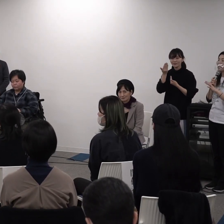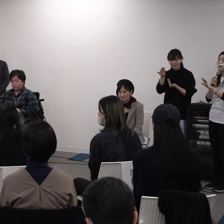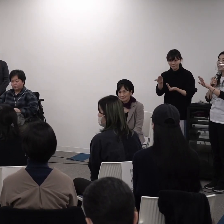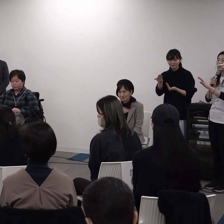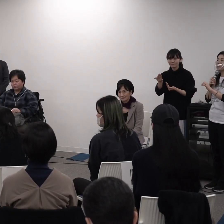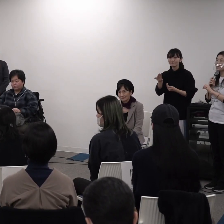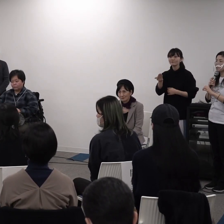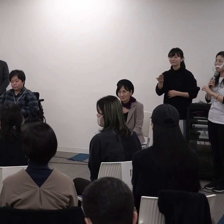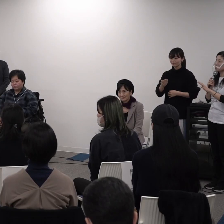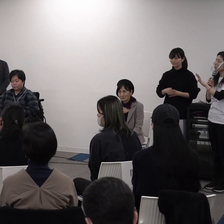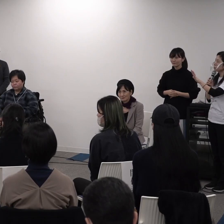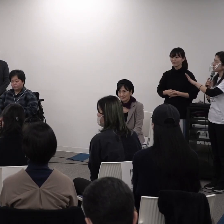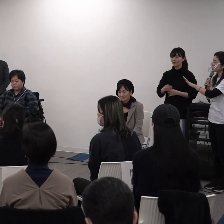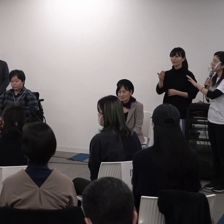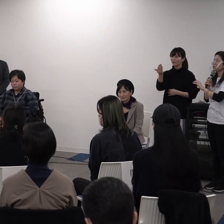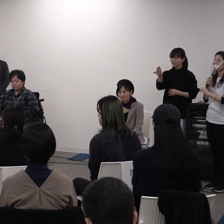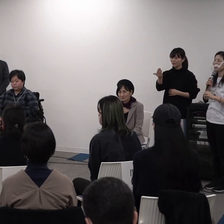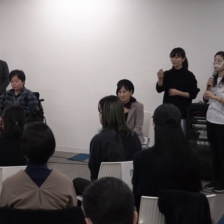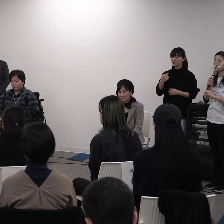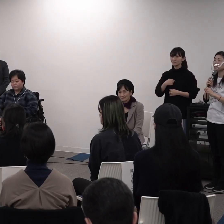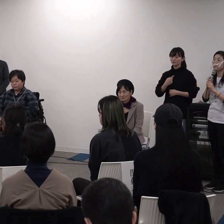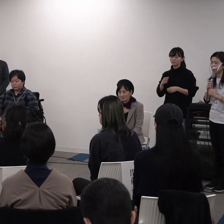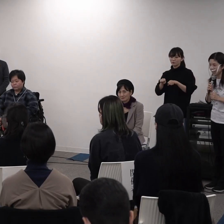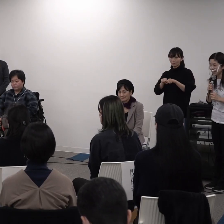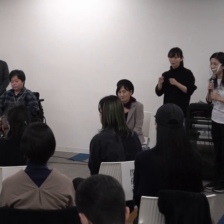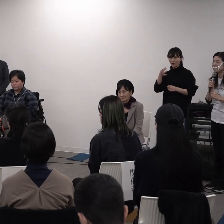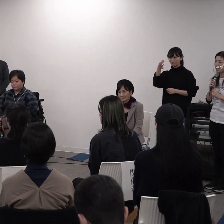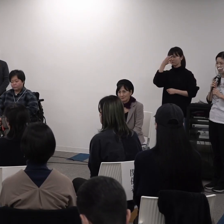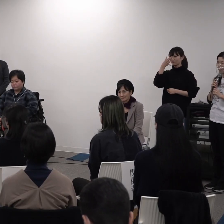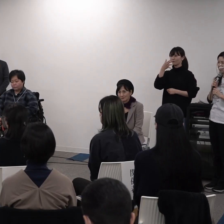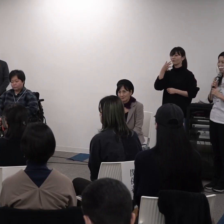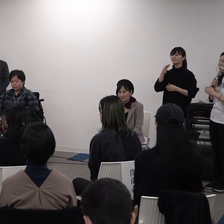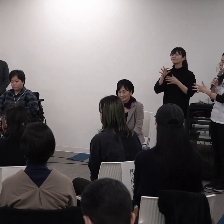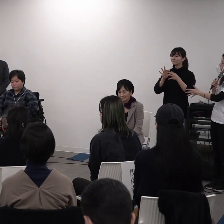その人は その自分の障害のプロでいらっしゃいます